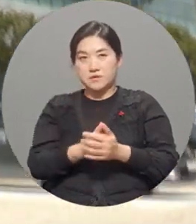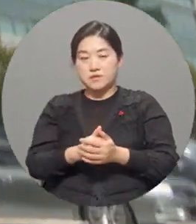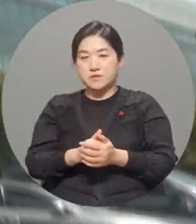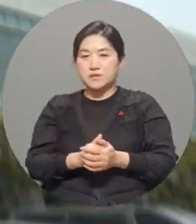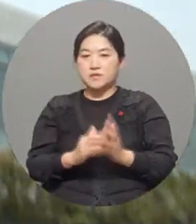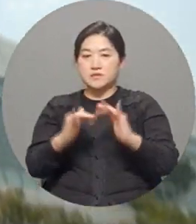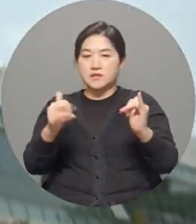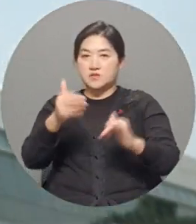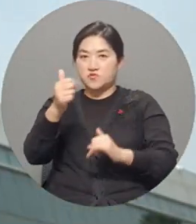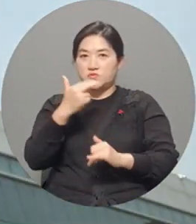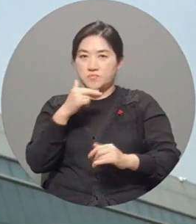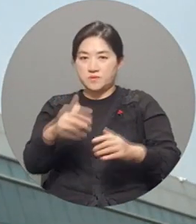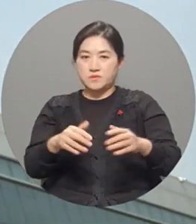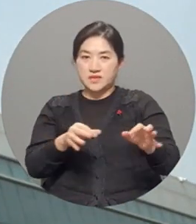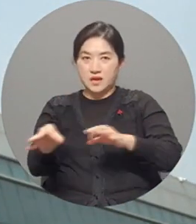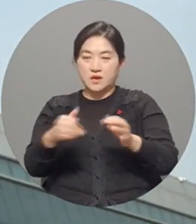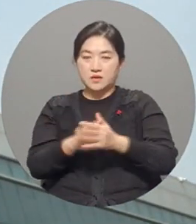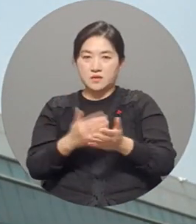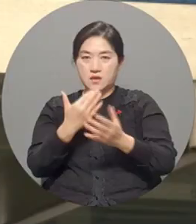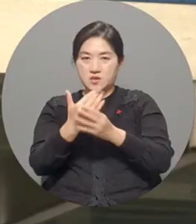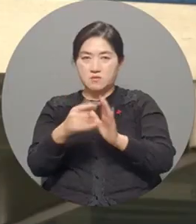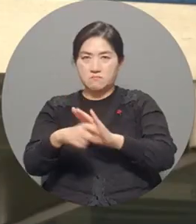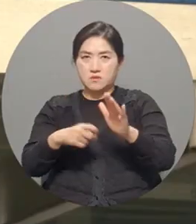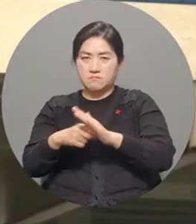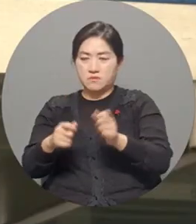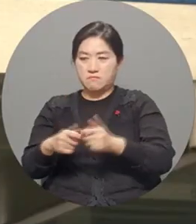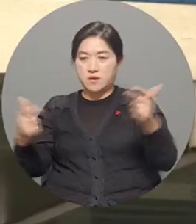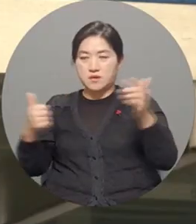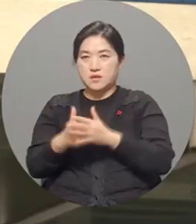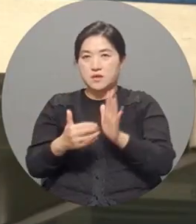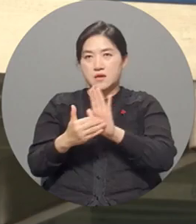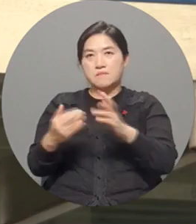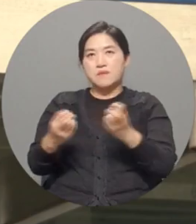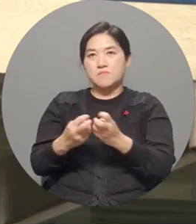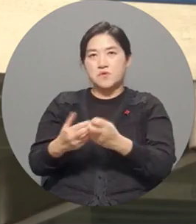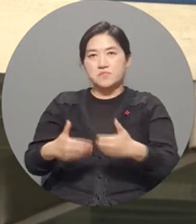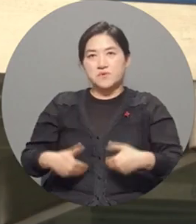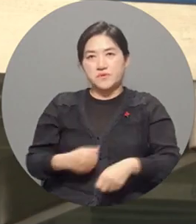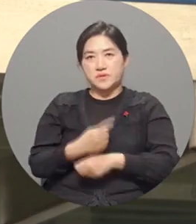경찰은 무인 점포를 대상으로 한 현금 절도가 늘어나고 있는 만큼 대비책이